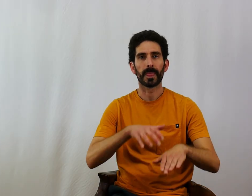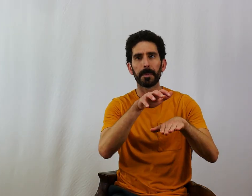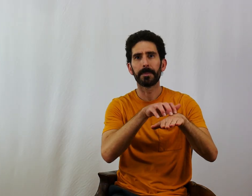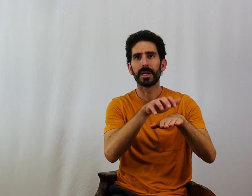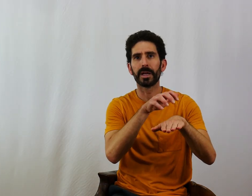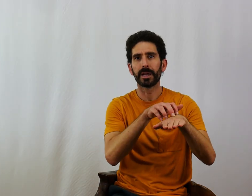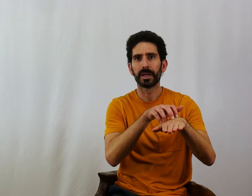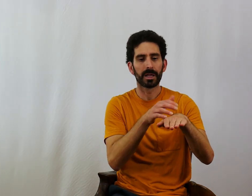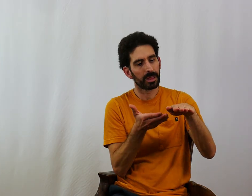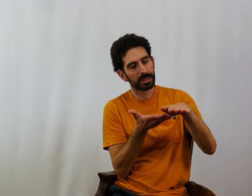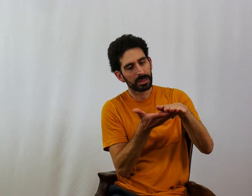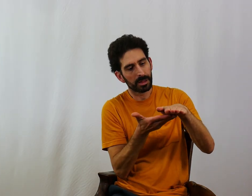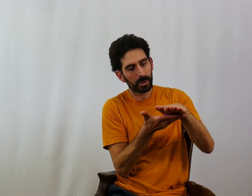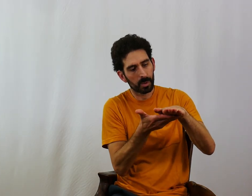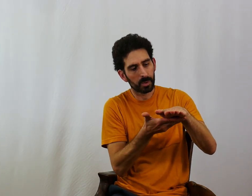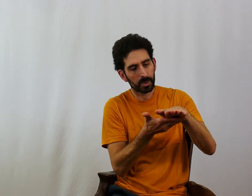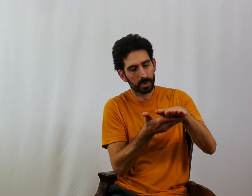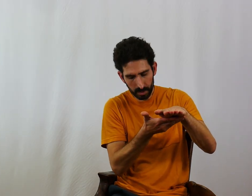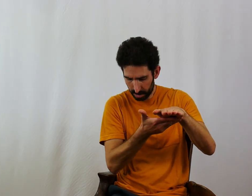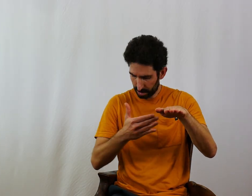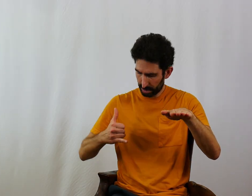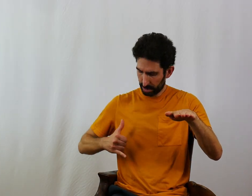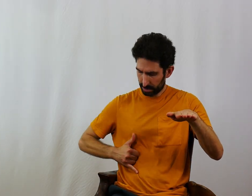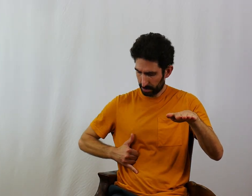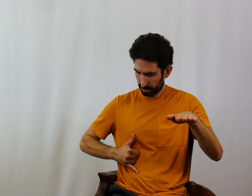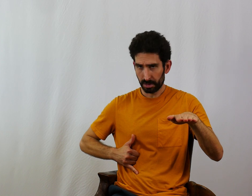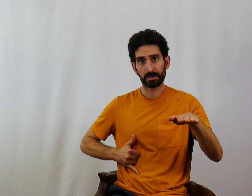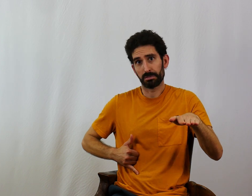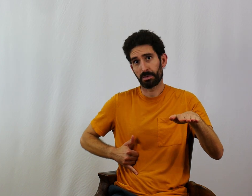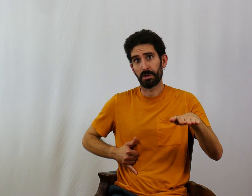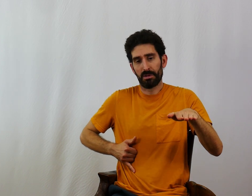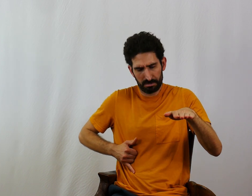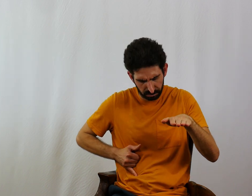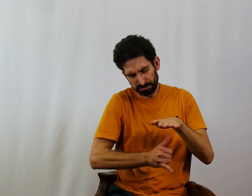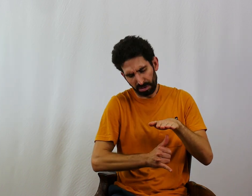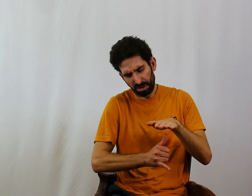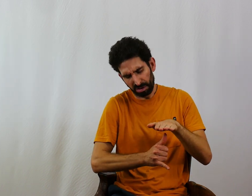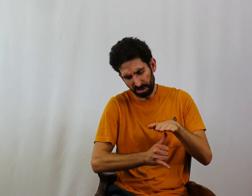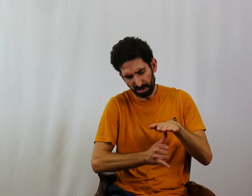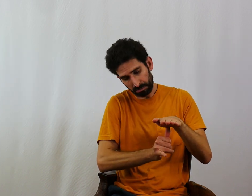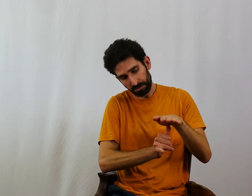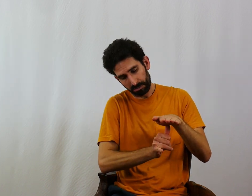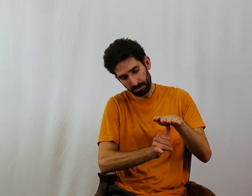*Pied, talon, estomac* *Estomac dans talon*